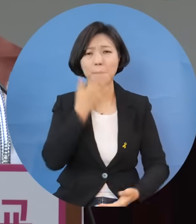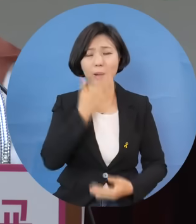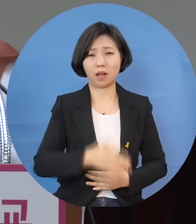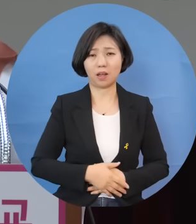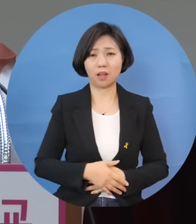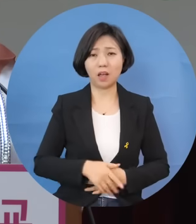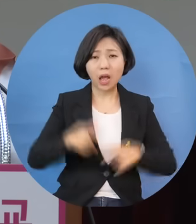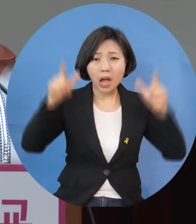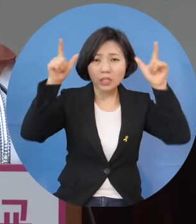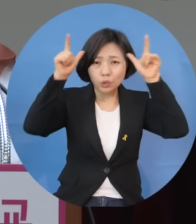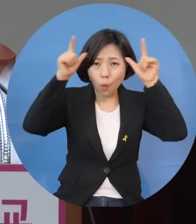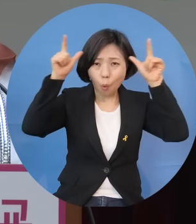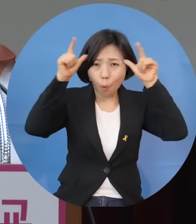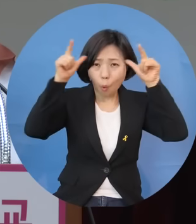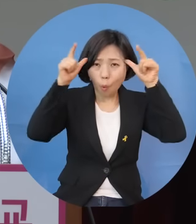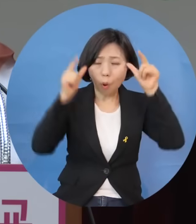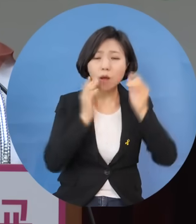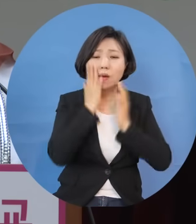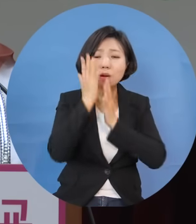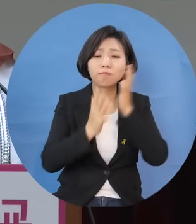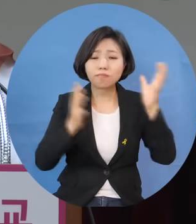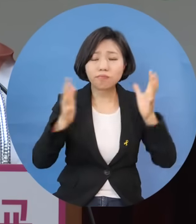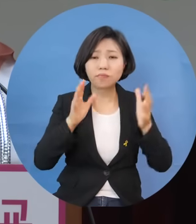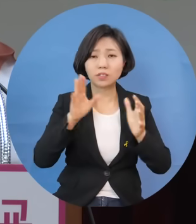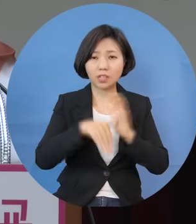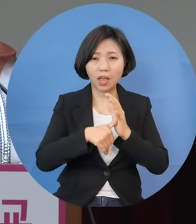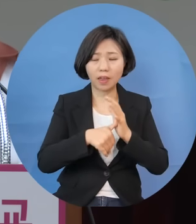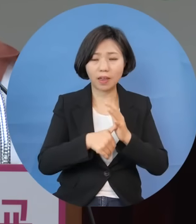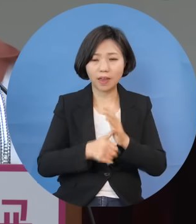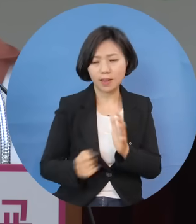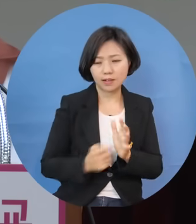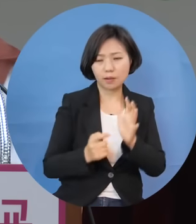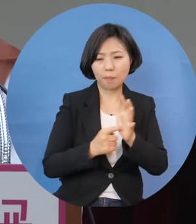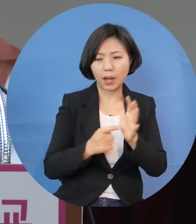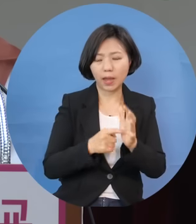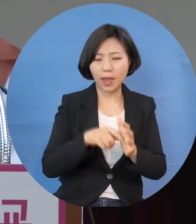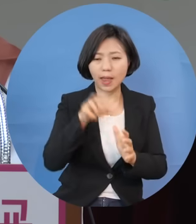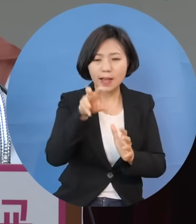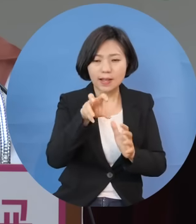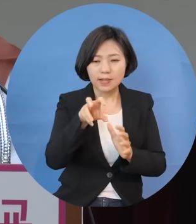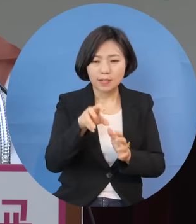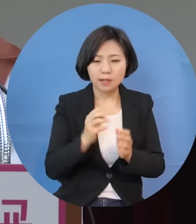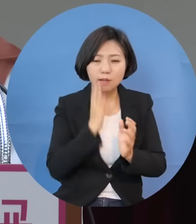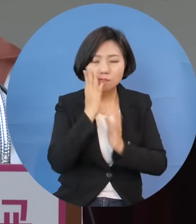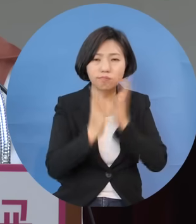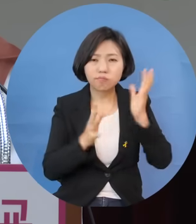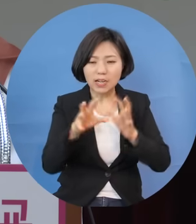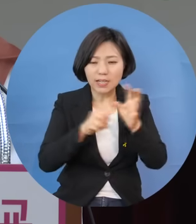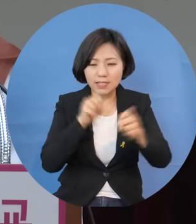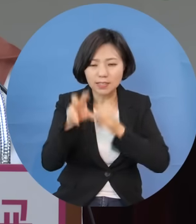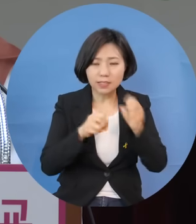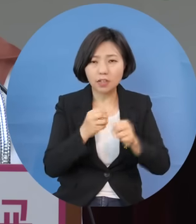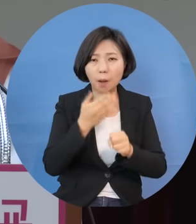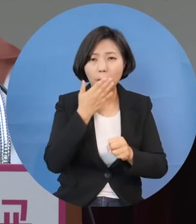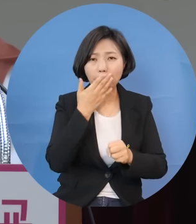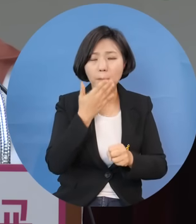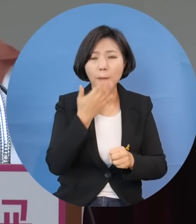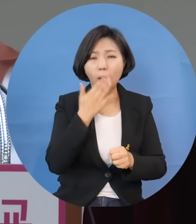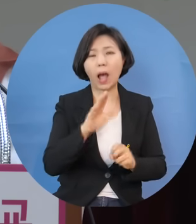소는 풀을 뜯을 때 절대로 서둘러서 풀을 뜯지 않는다. 아시겠어요?